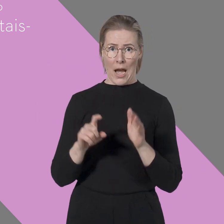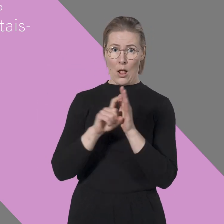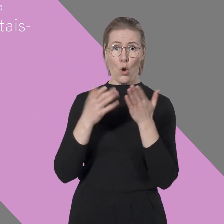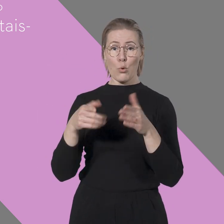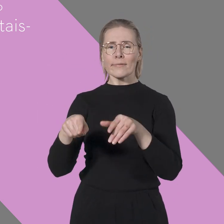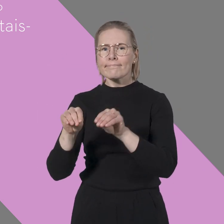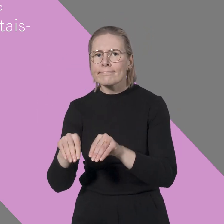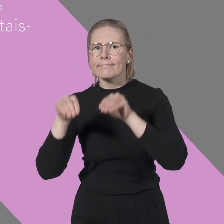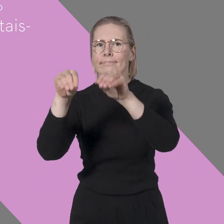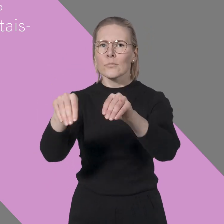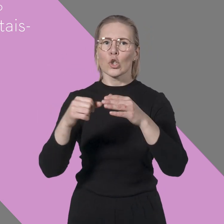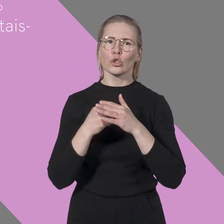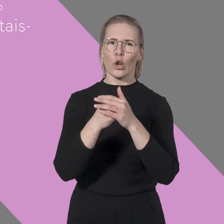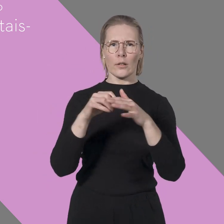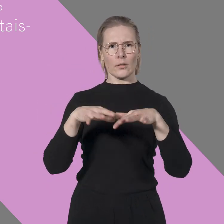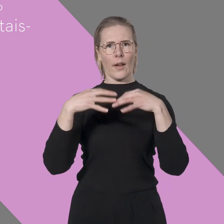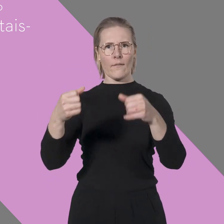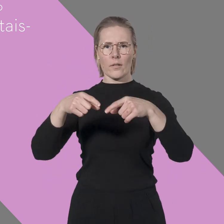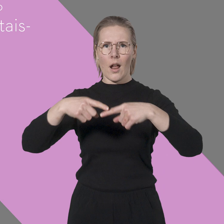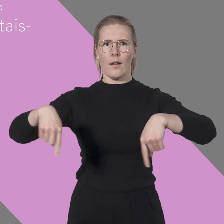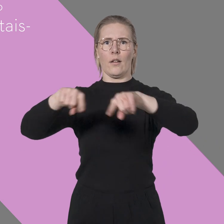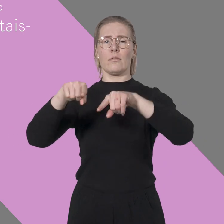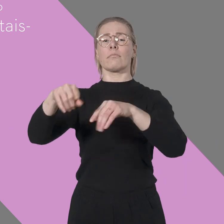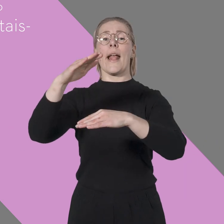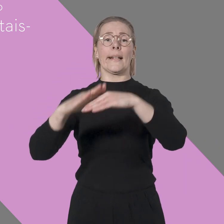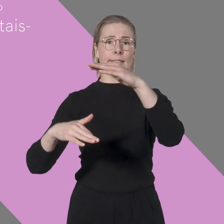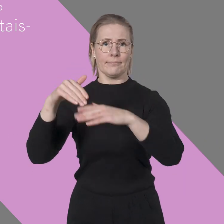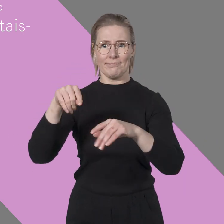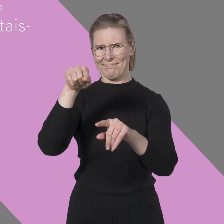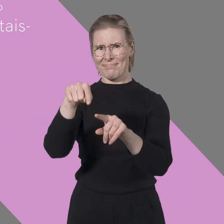Laki on siirretty sosiaali- ja terveysvaliokunnan käsiteltäväksi, -